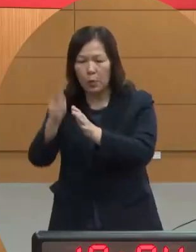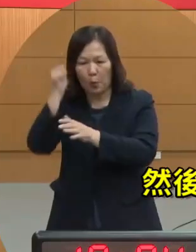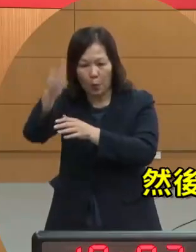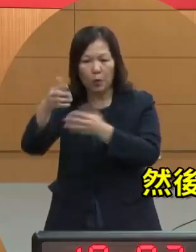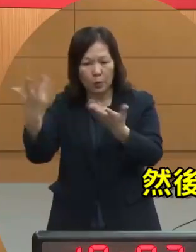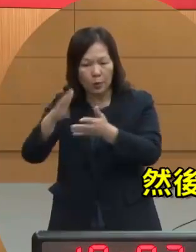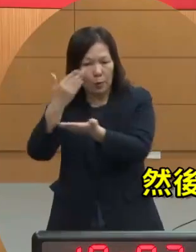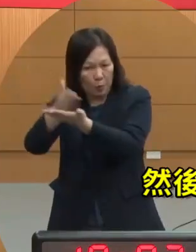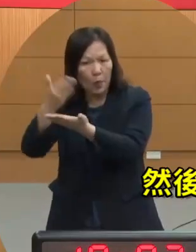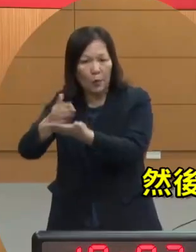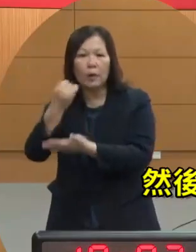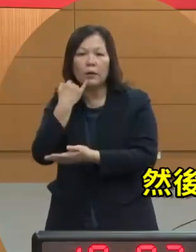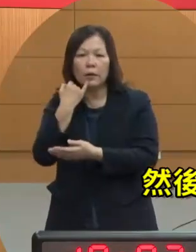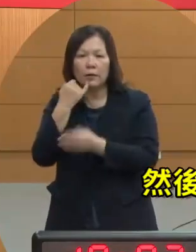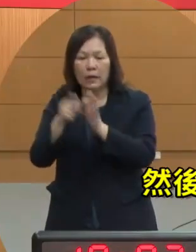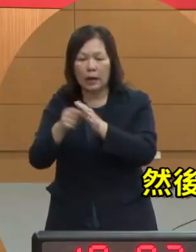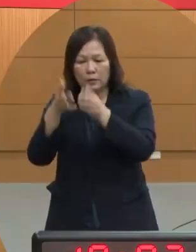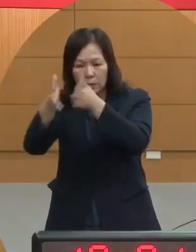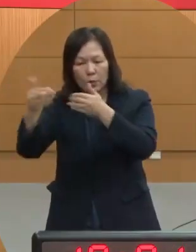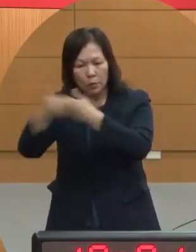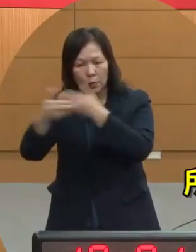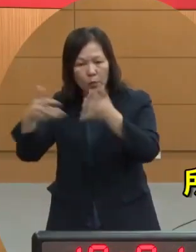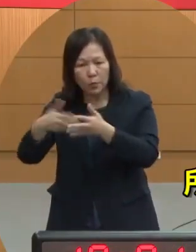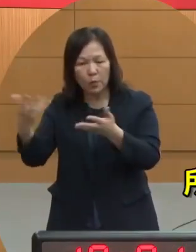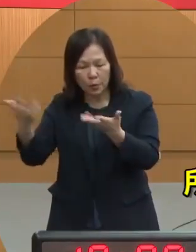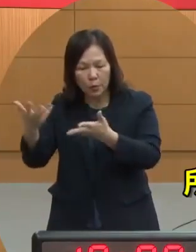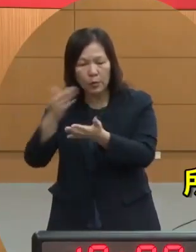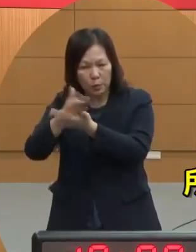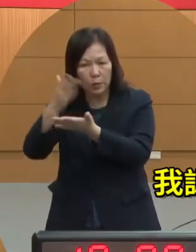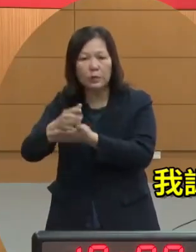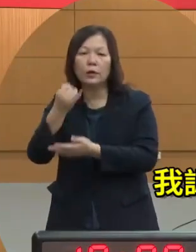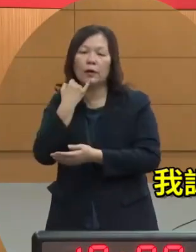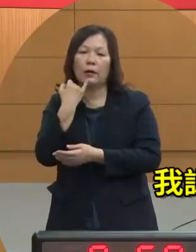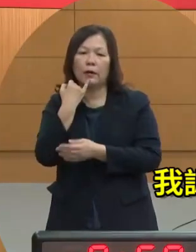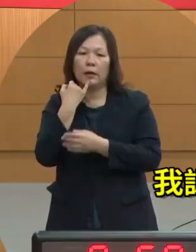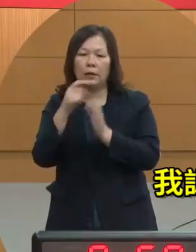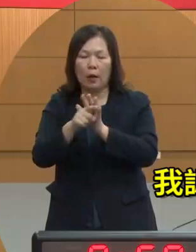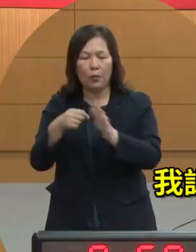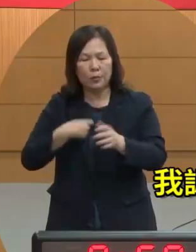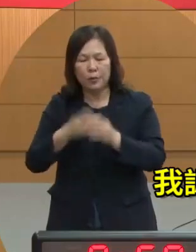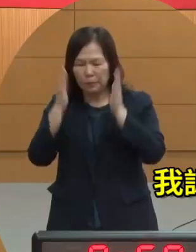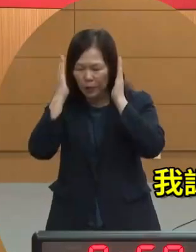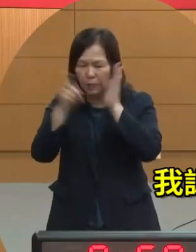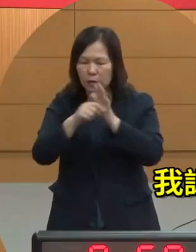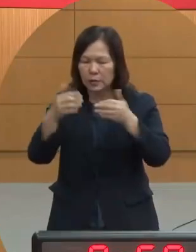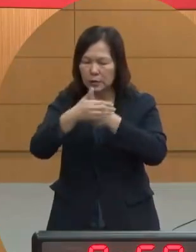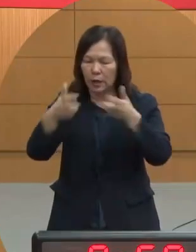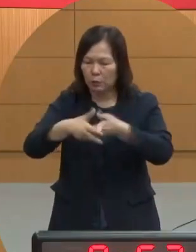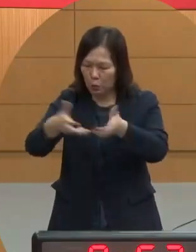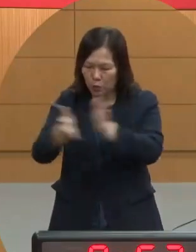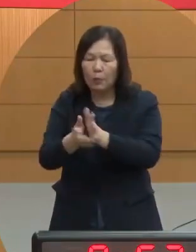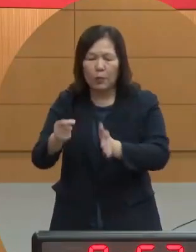然後也可以解決交通的問題 所以我的的交通三箭 我認真希望交通部聽進去 不要自己規劃